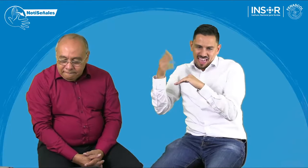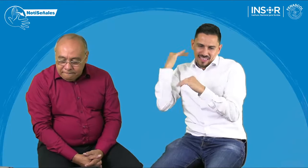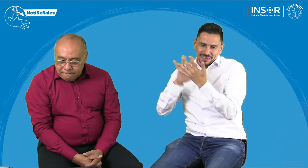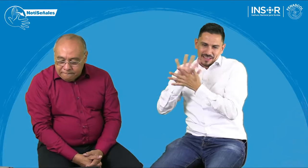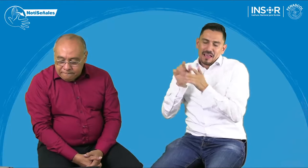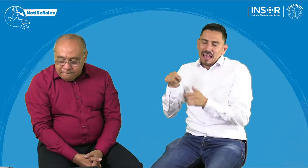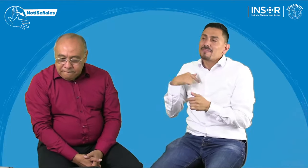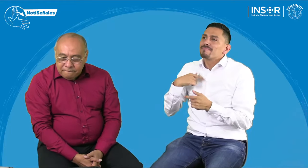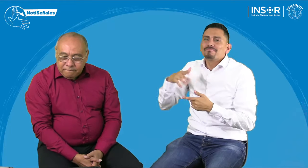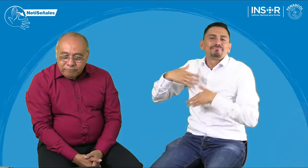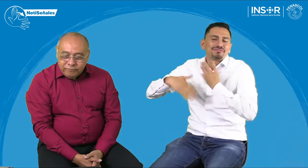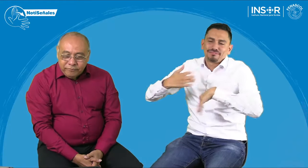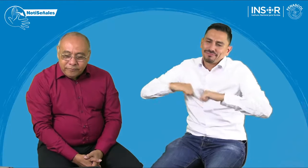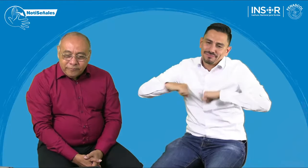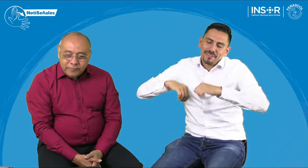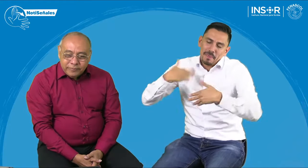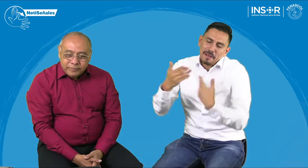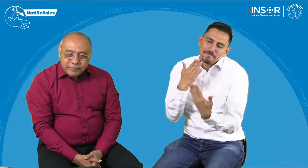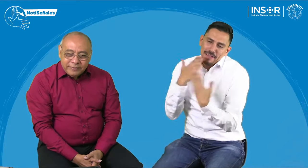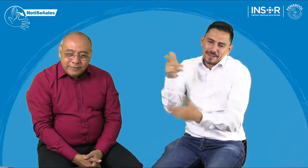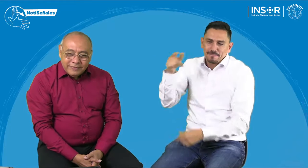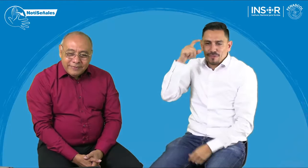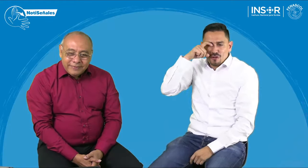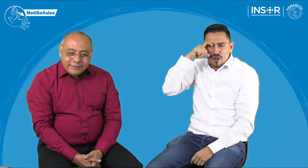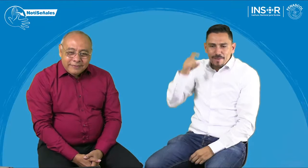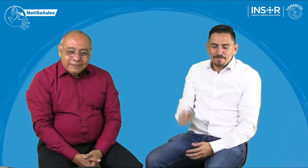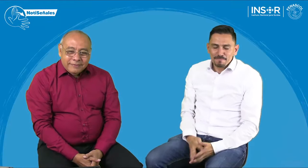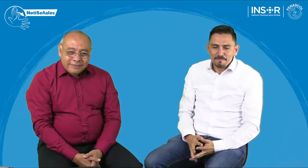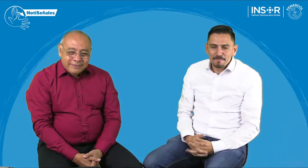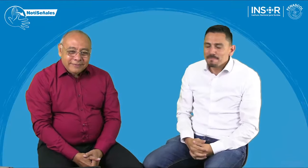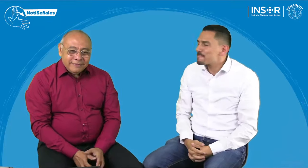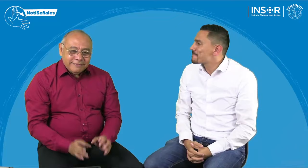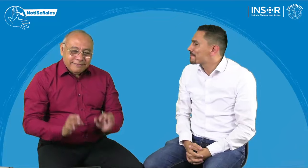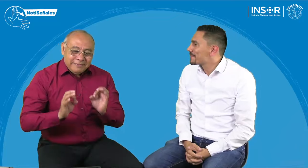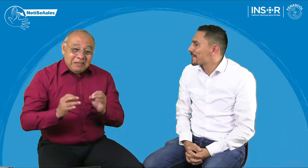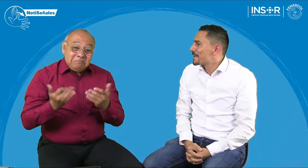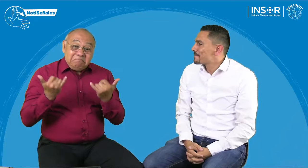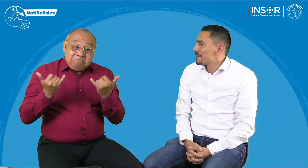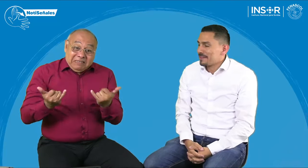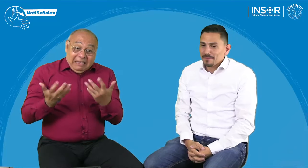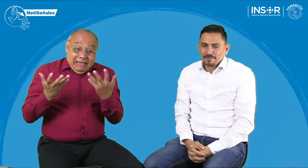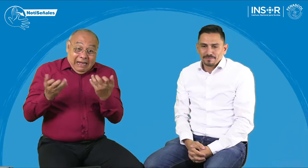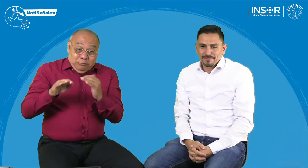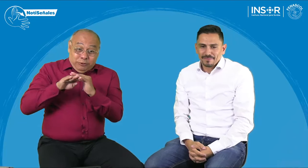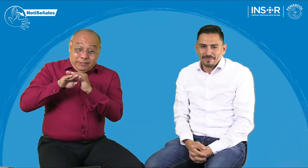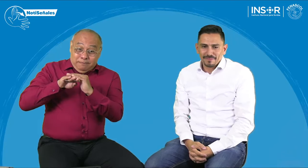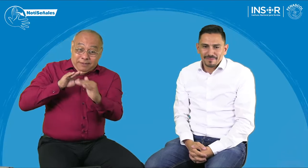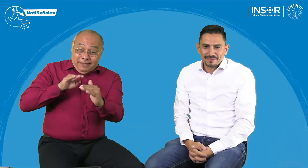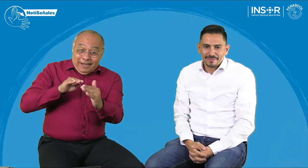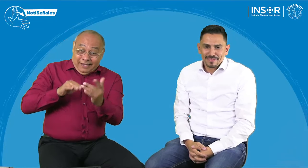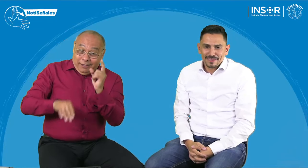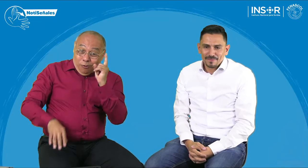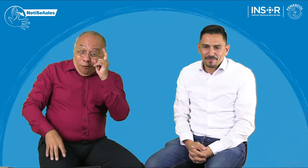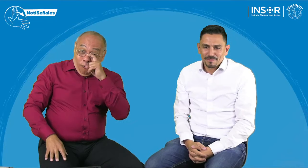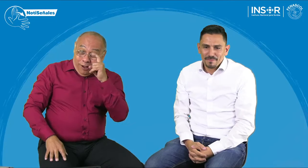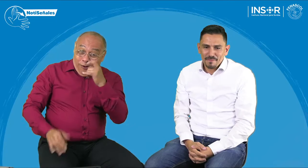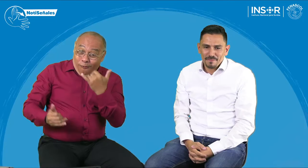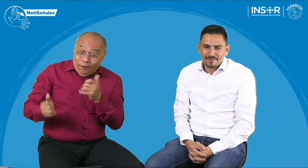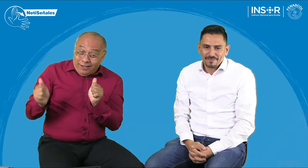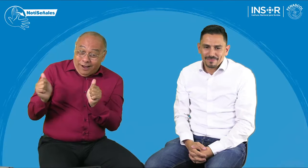gestionar obviamente también desde Sordebog empecé a a hacer gestiones eh para esta asociación y bueno precisamente